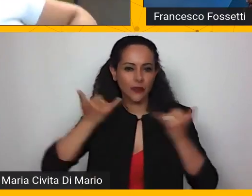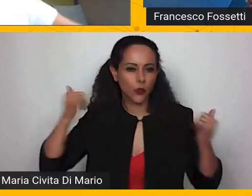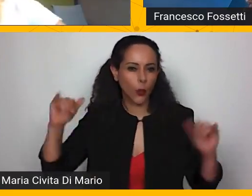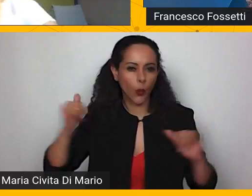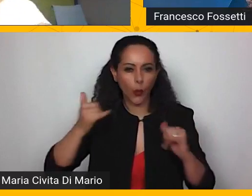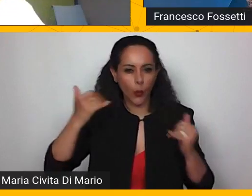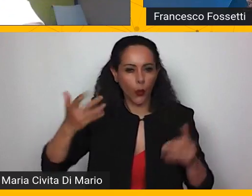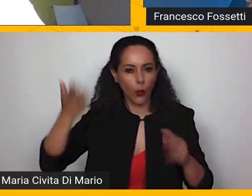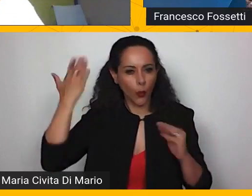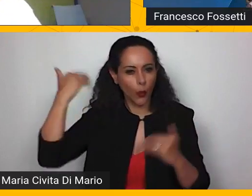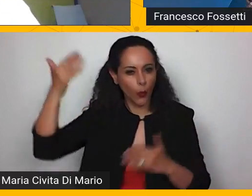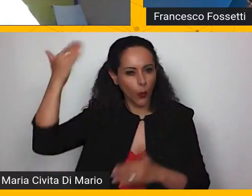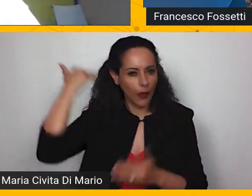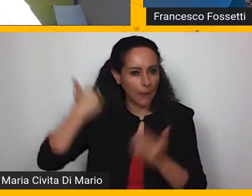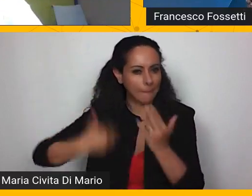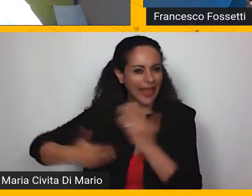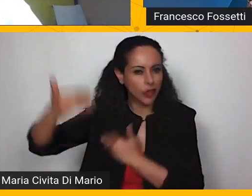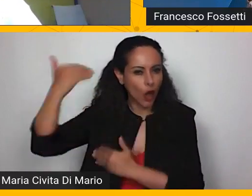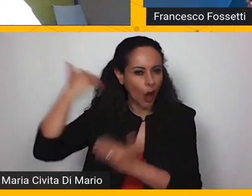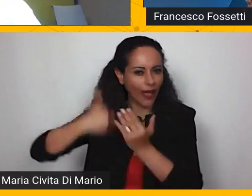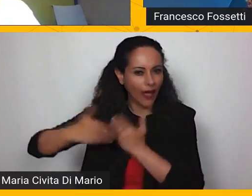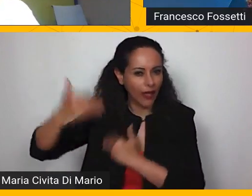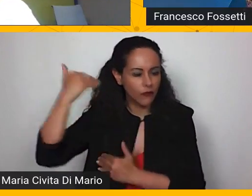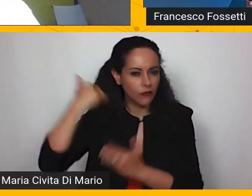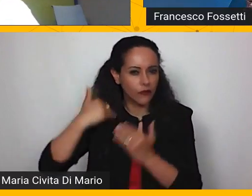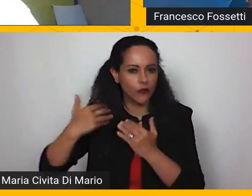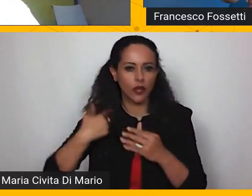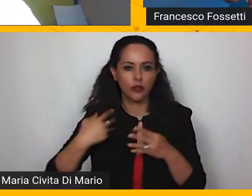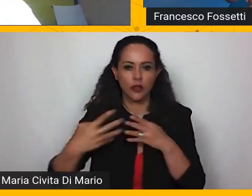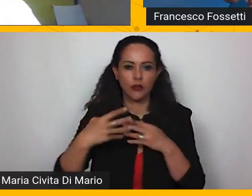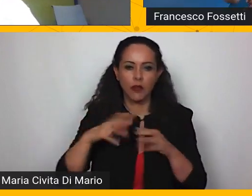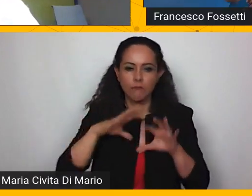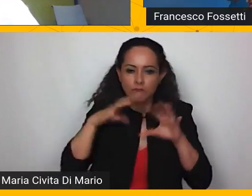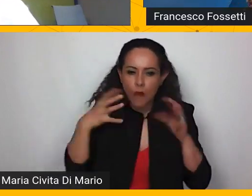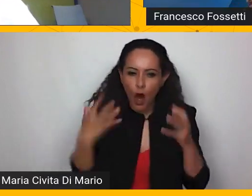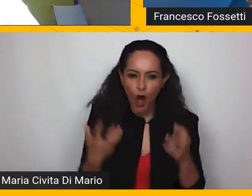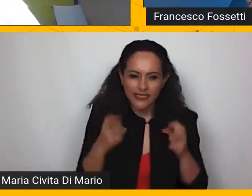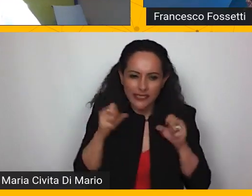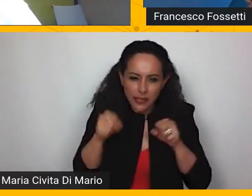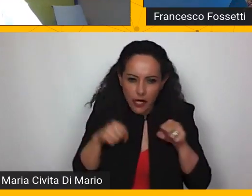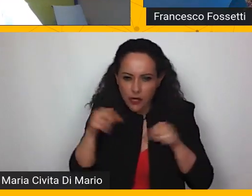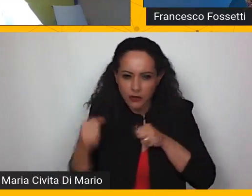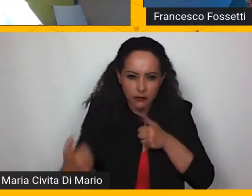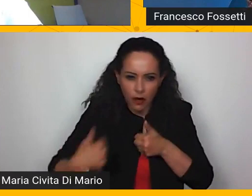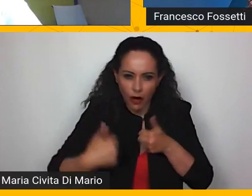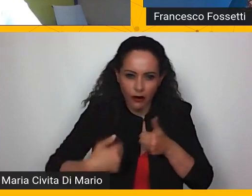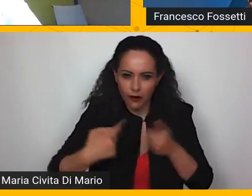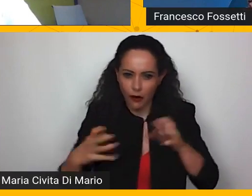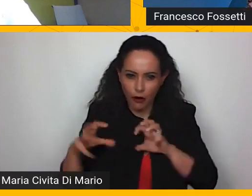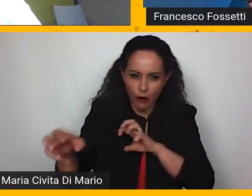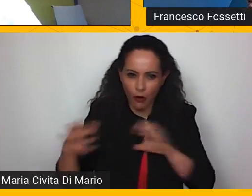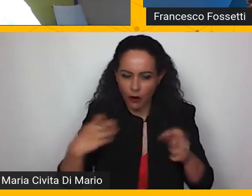avventure medievali ehm che in cui si combattono Goblin e